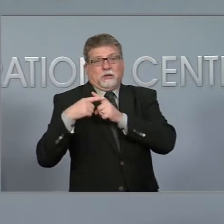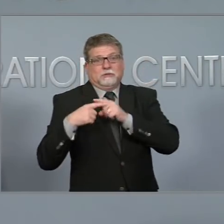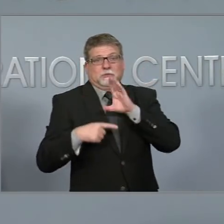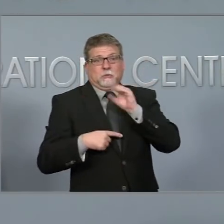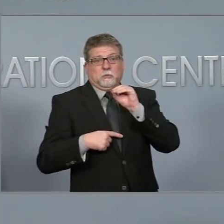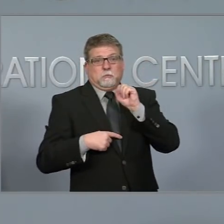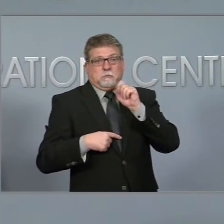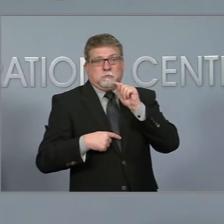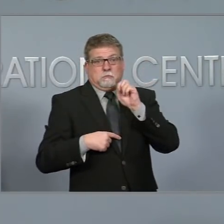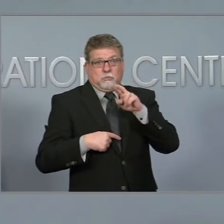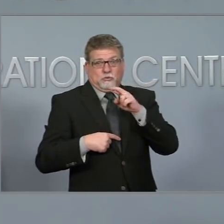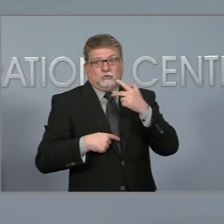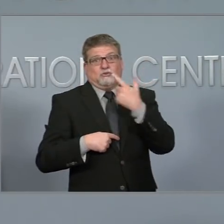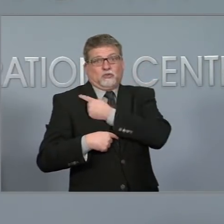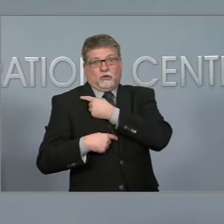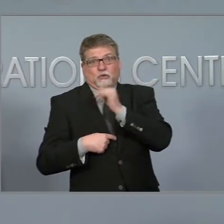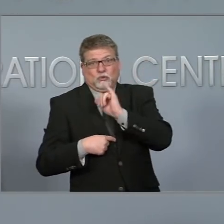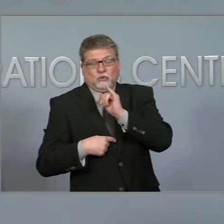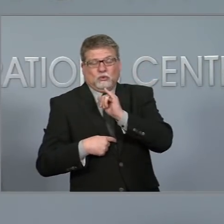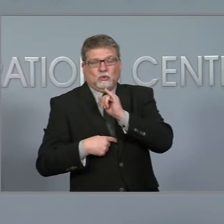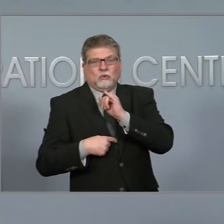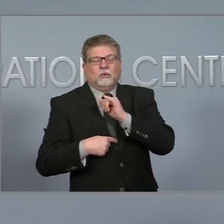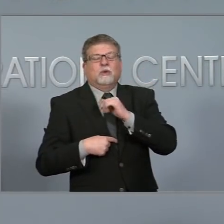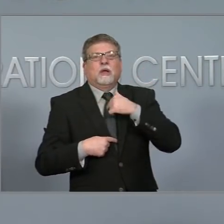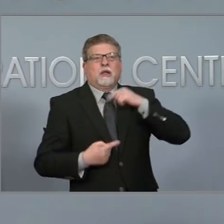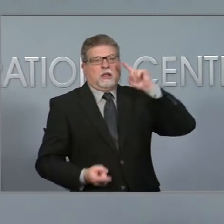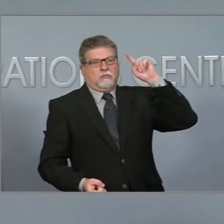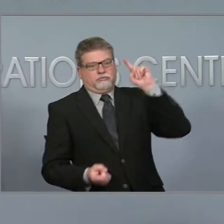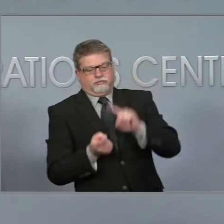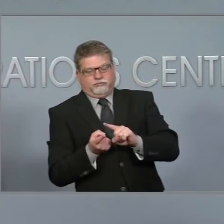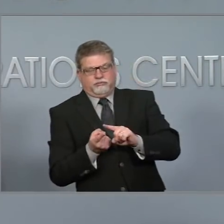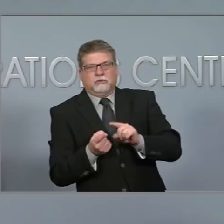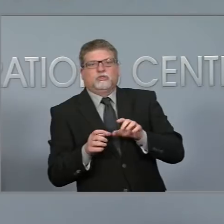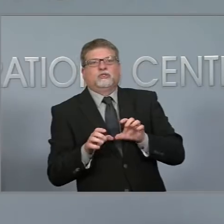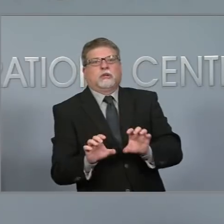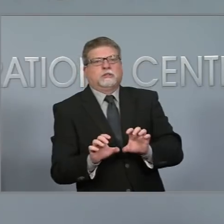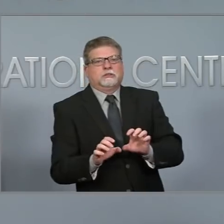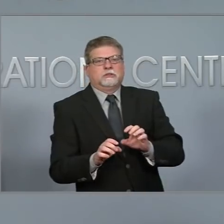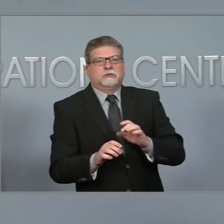vacunas, y luego el refuerzo.